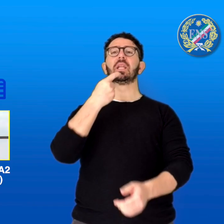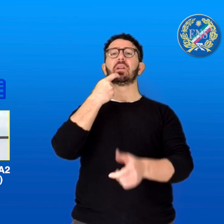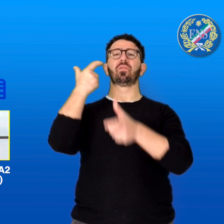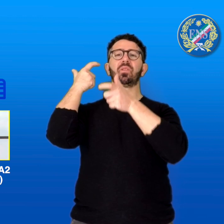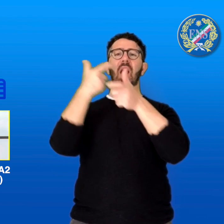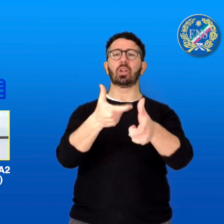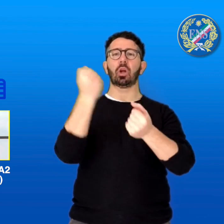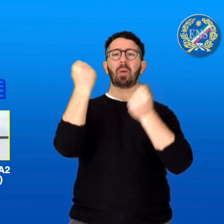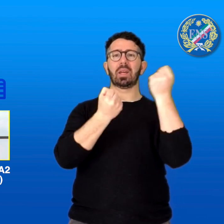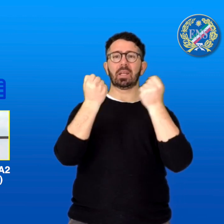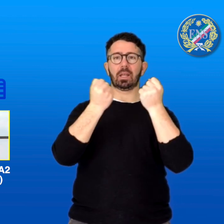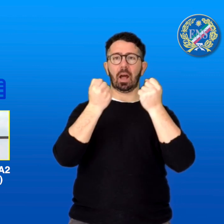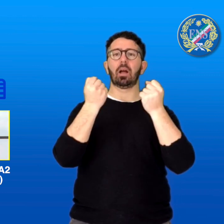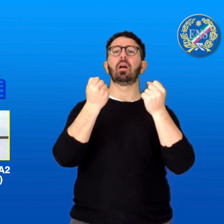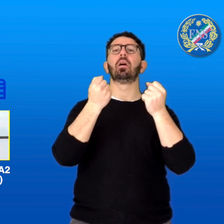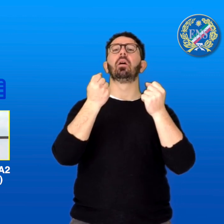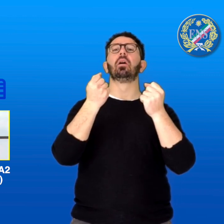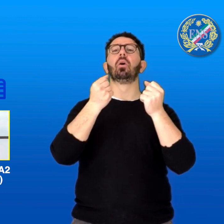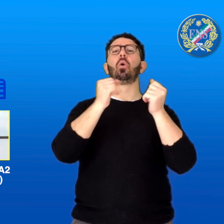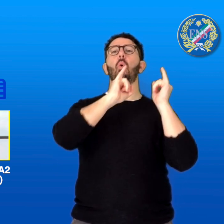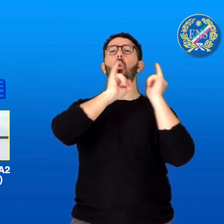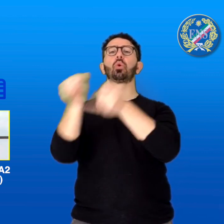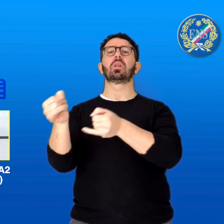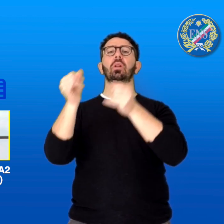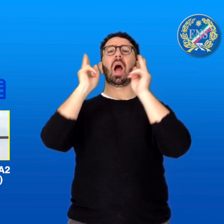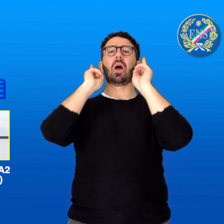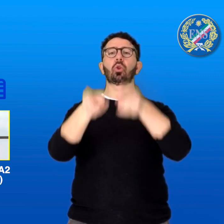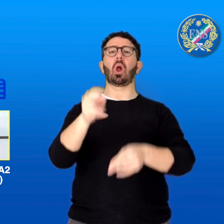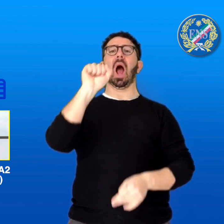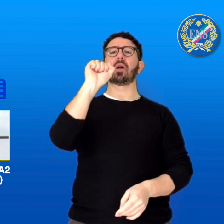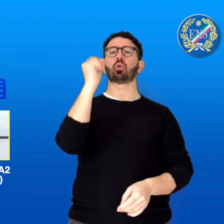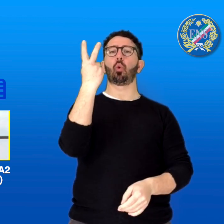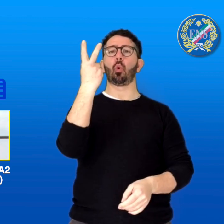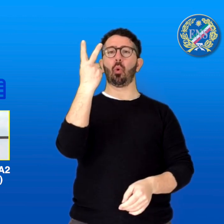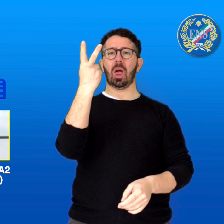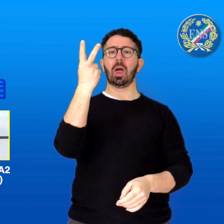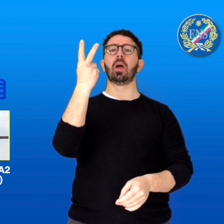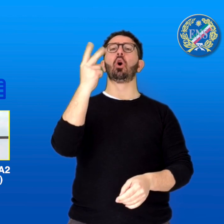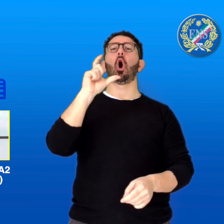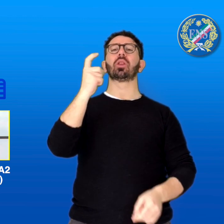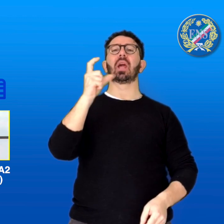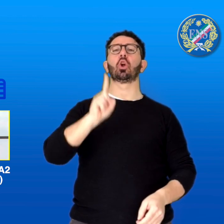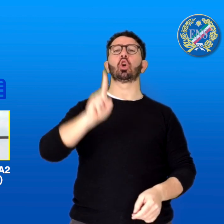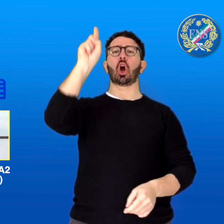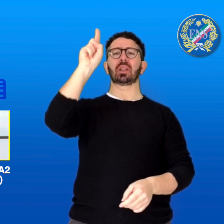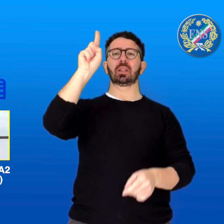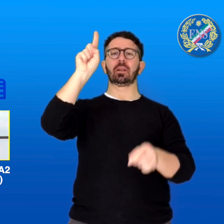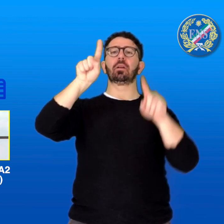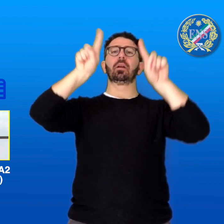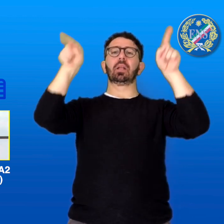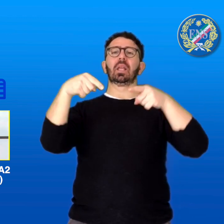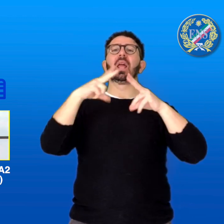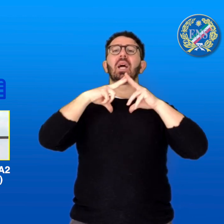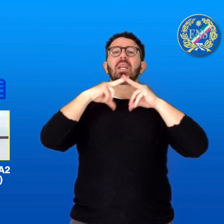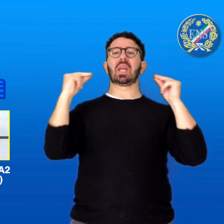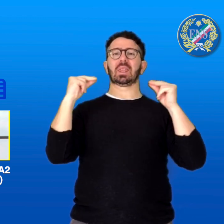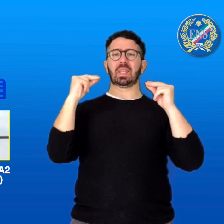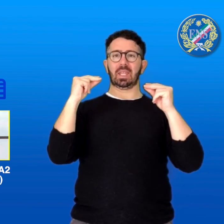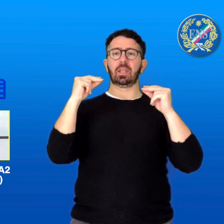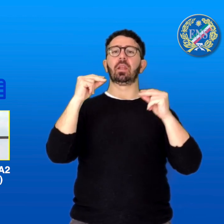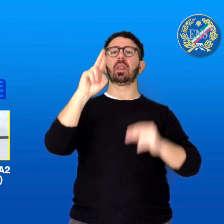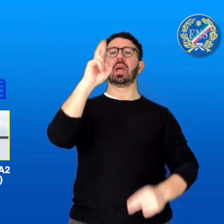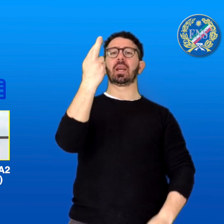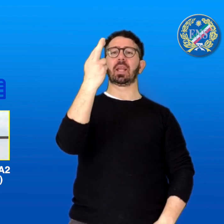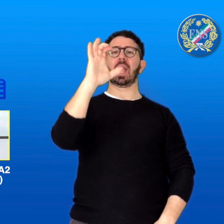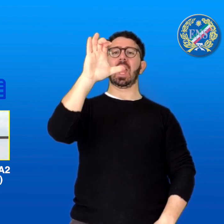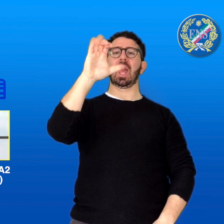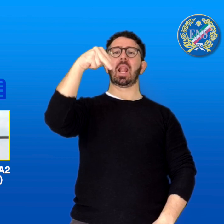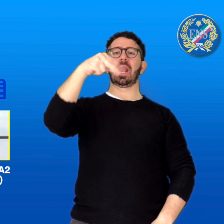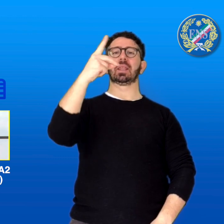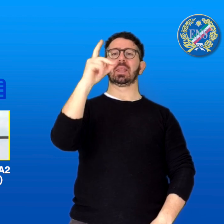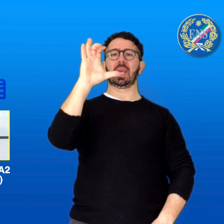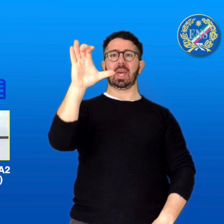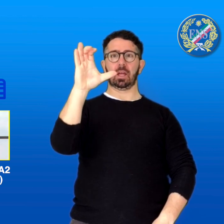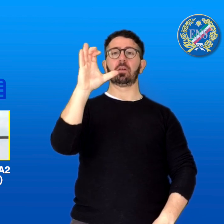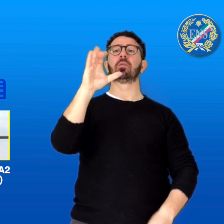Per chi viaggia in auto, sull'autostrada A2 si prende l'uscita "Cosenza Nord/Rende",